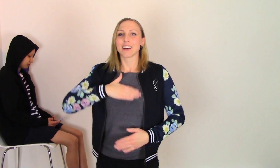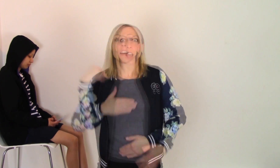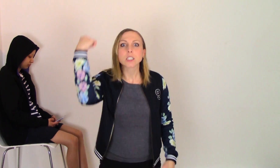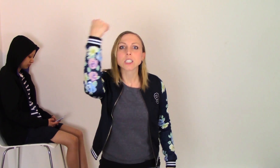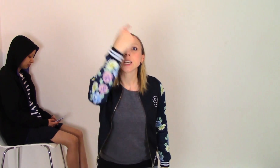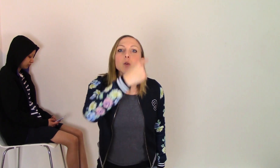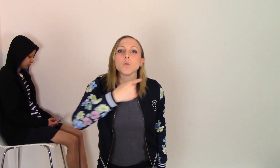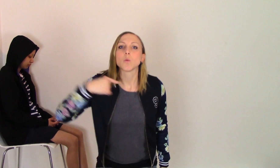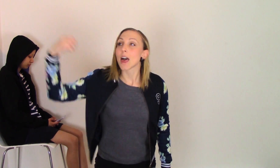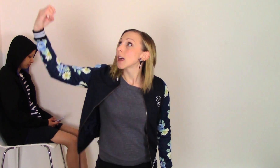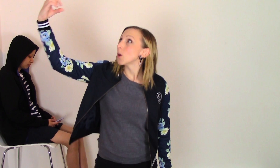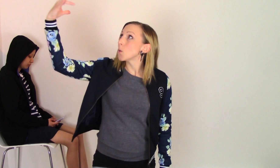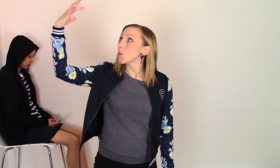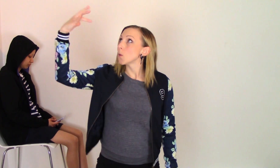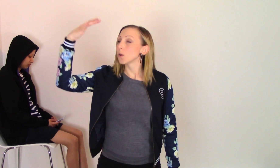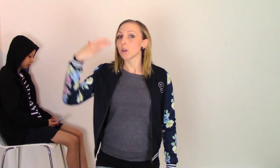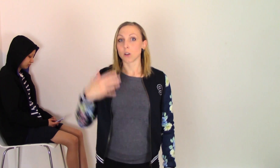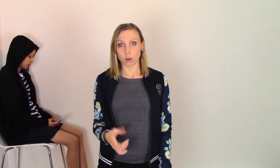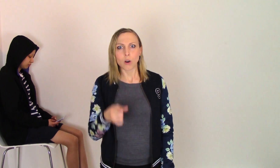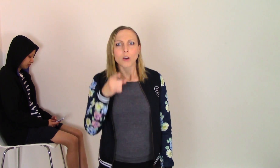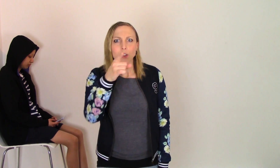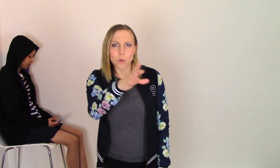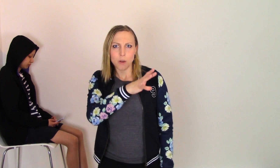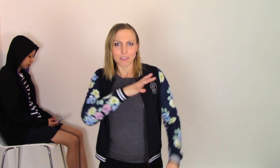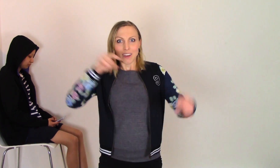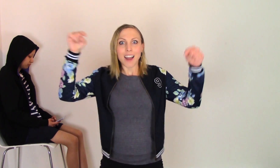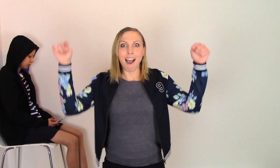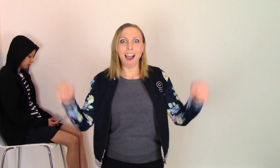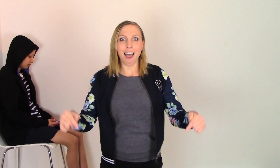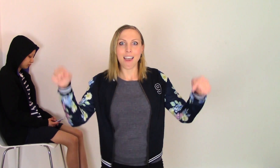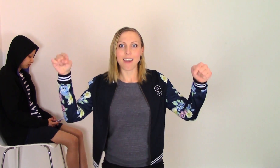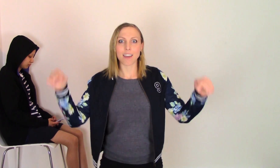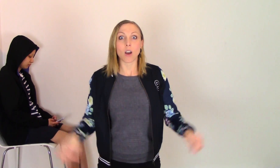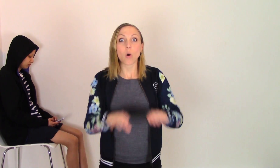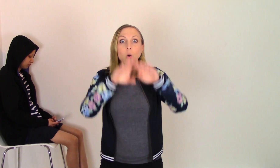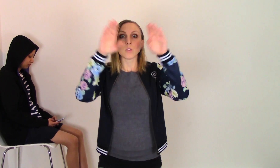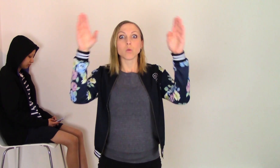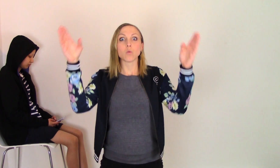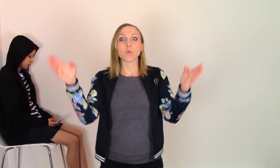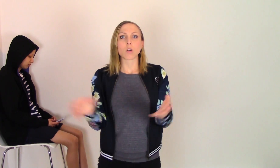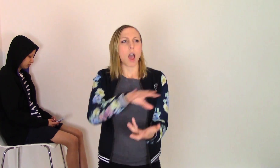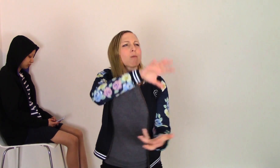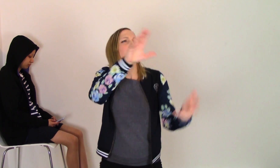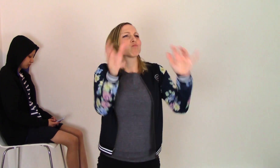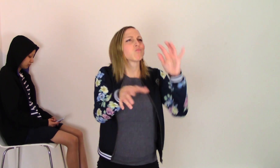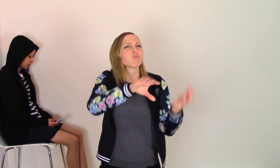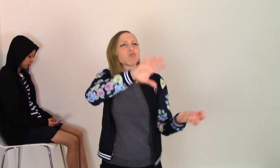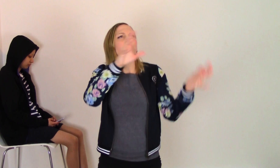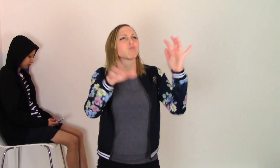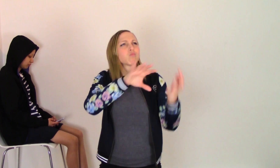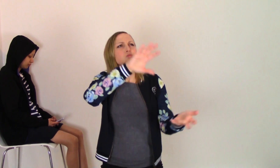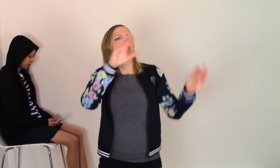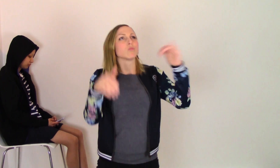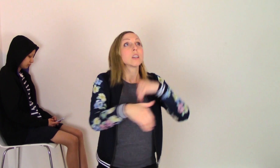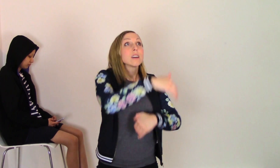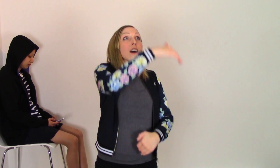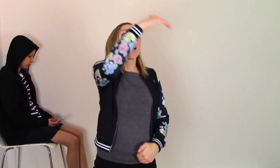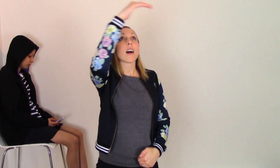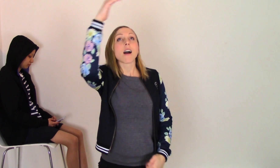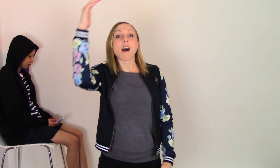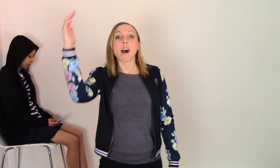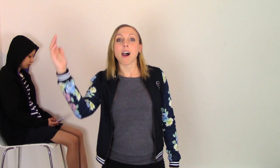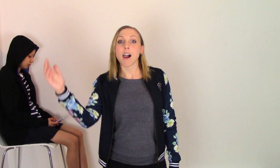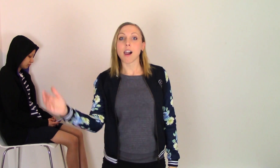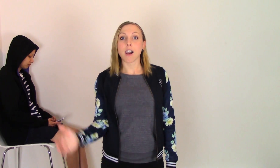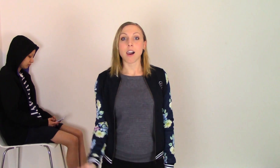För solen skiner ju, och du är här, och jorden spinner i sin himlasfär.